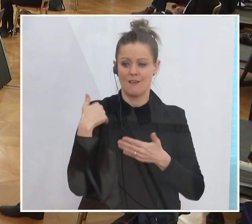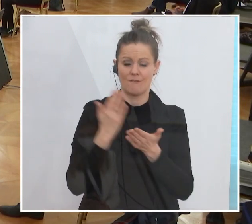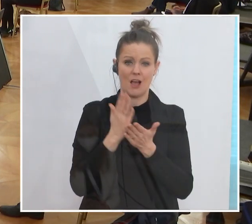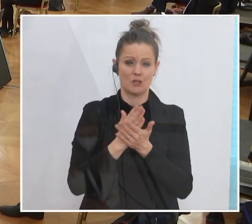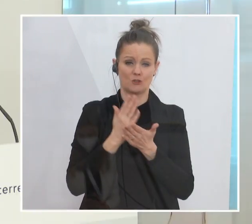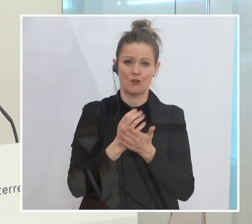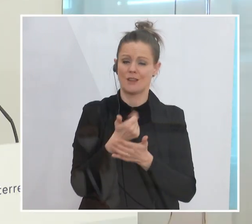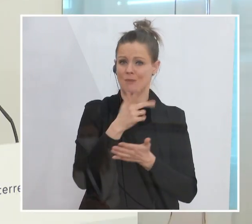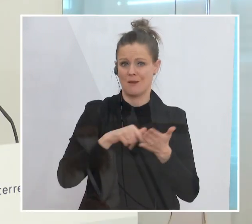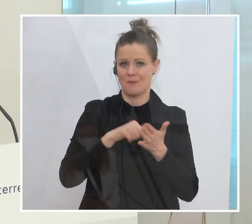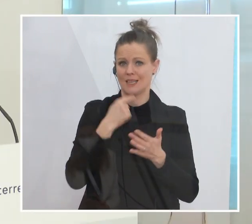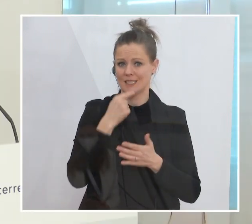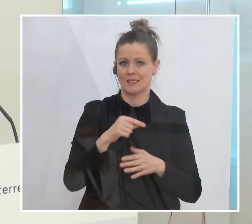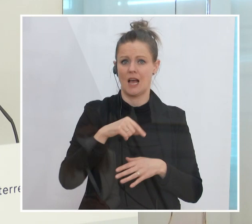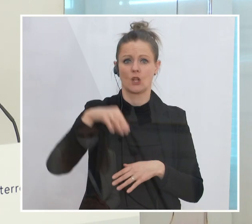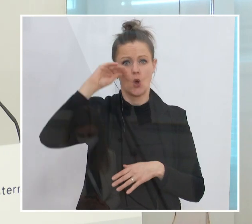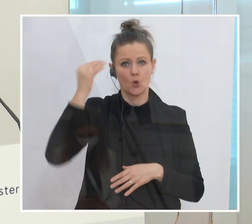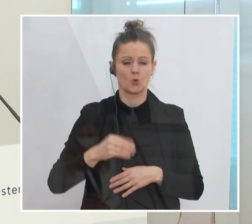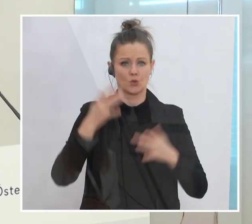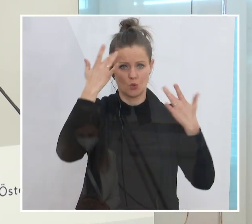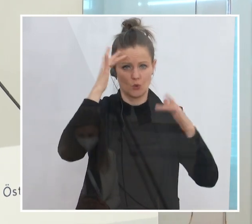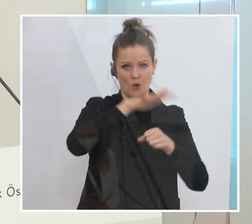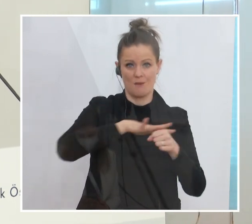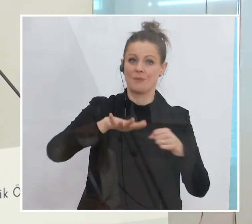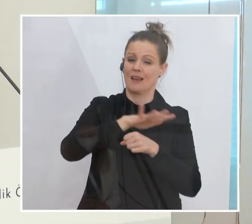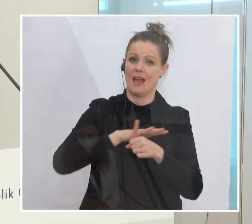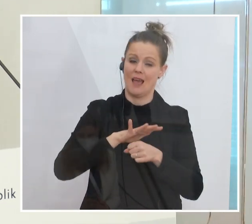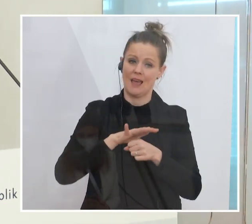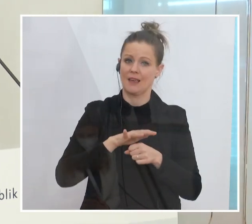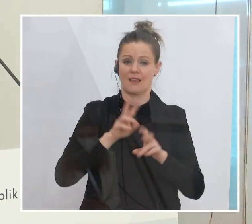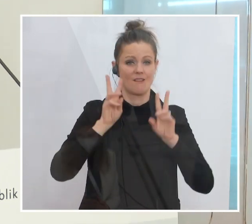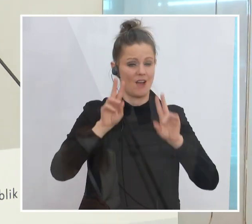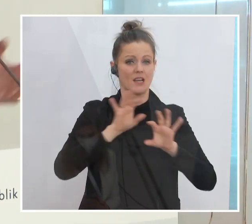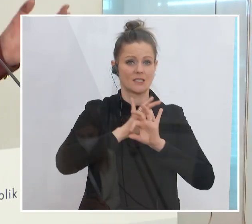Kunst- und Kulturbereich, neben vielen anderen Bereichen, nach wie vor sehr schwer, Sie wissen